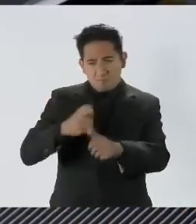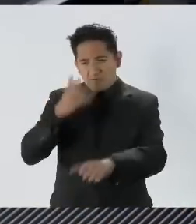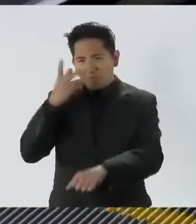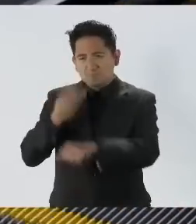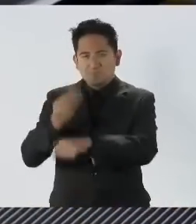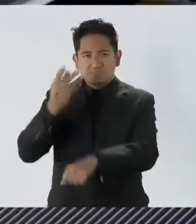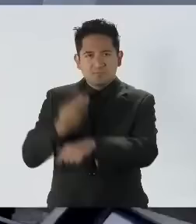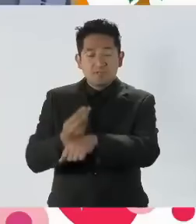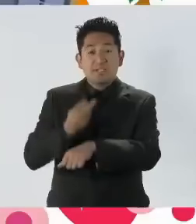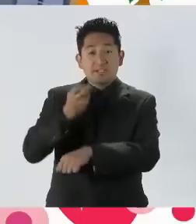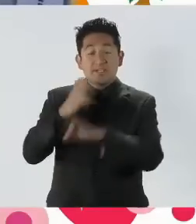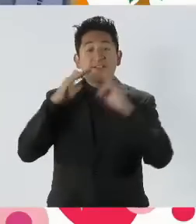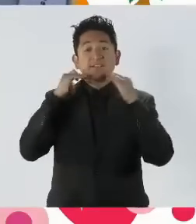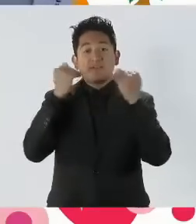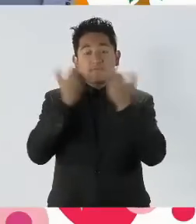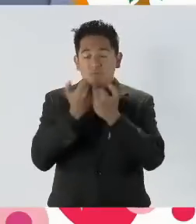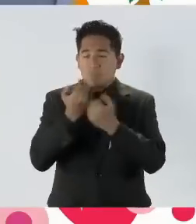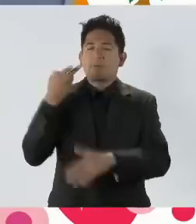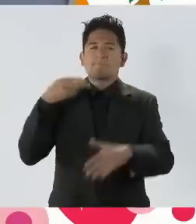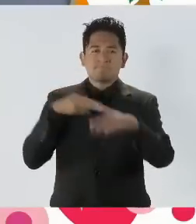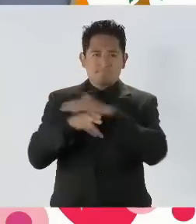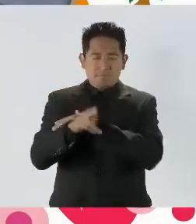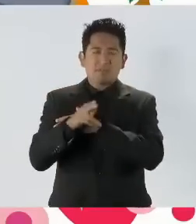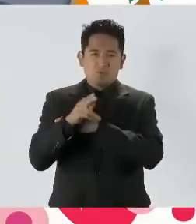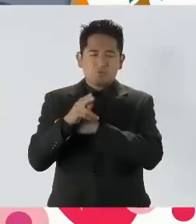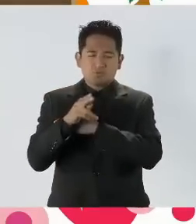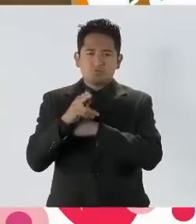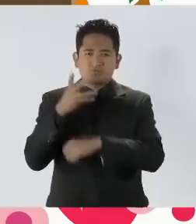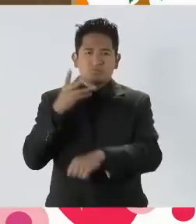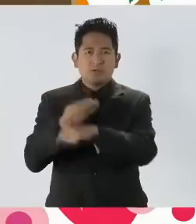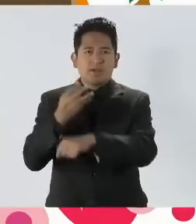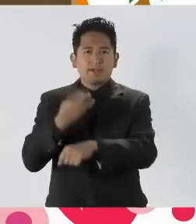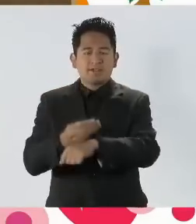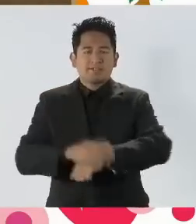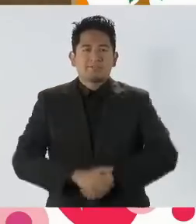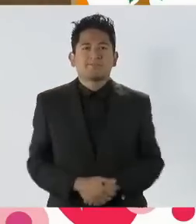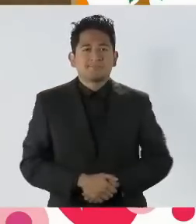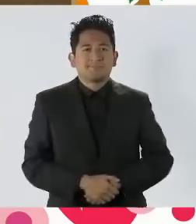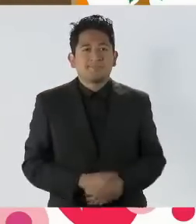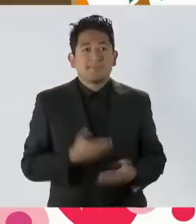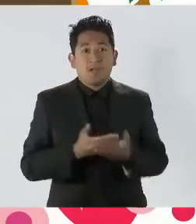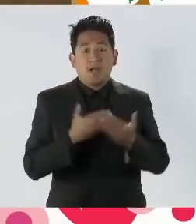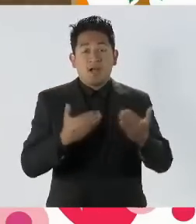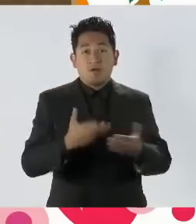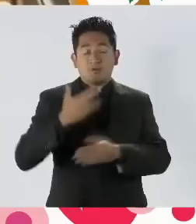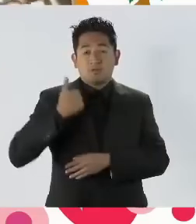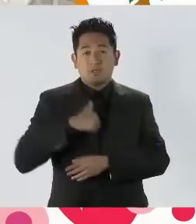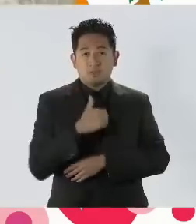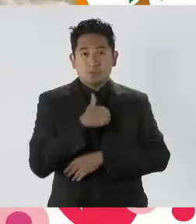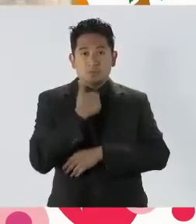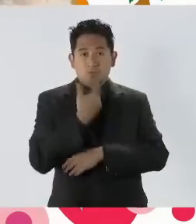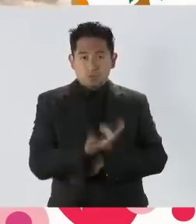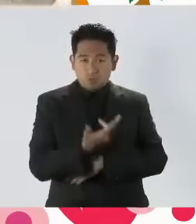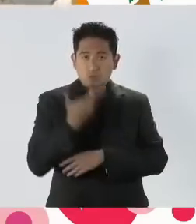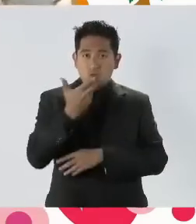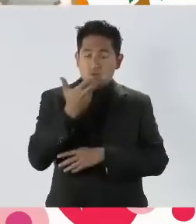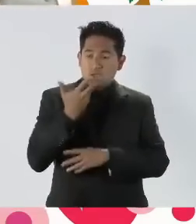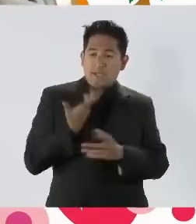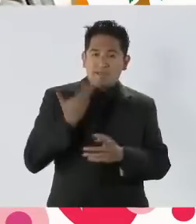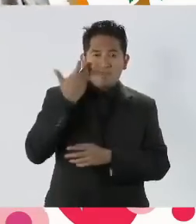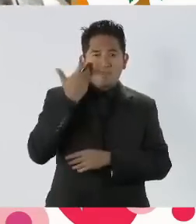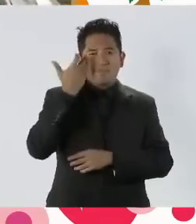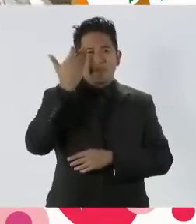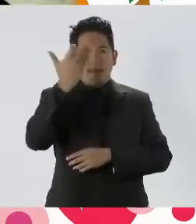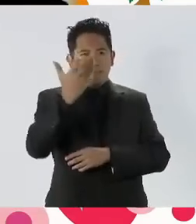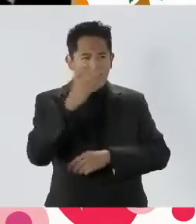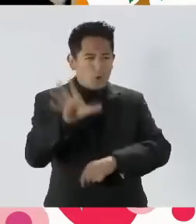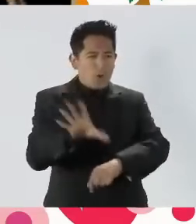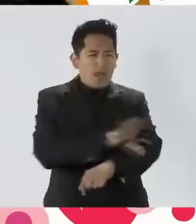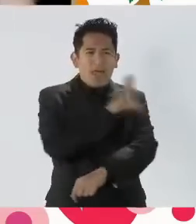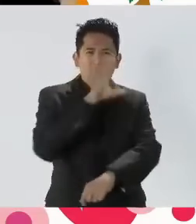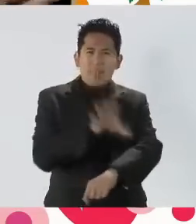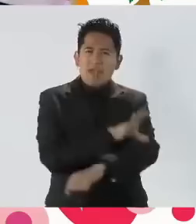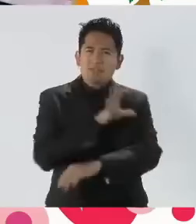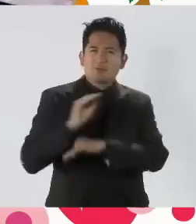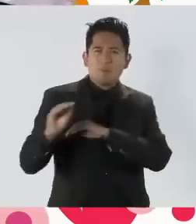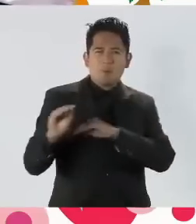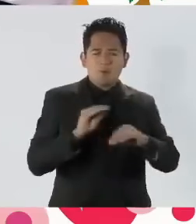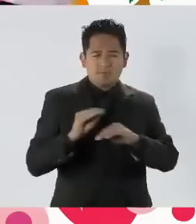metro estamos en la era de la electromovilidad y los distintos sistemas deben de avanzar